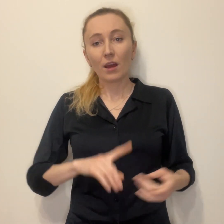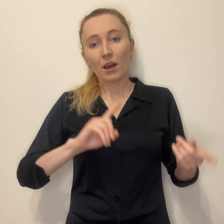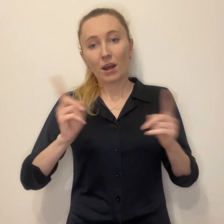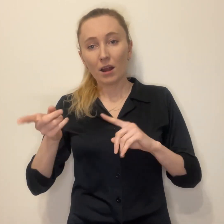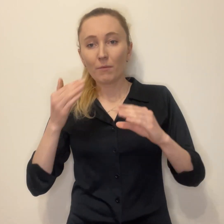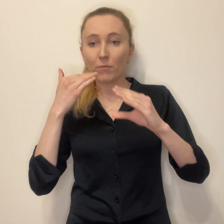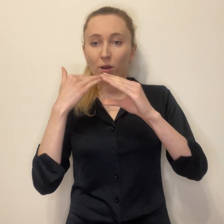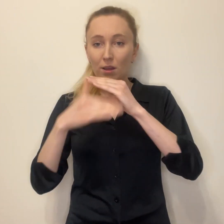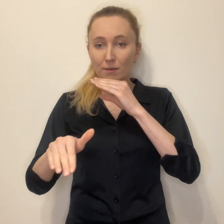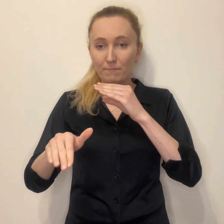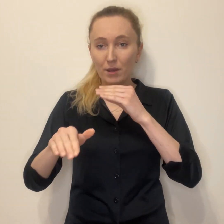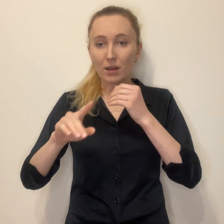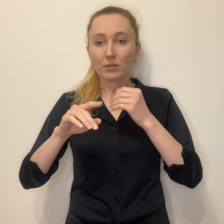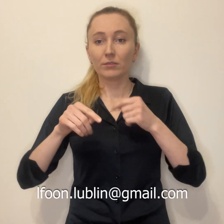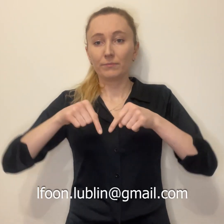lub drogą mailową